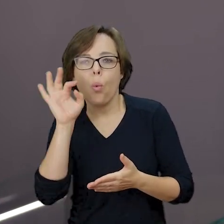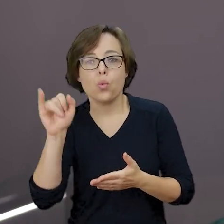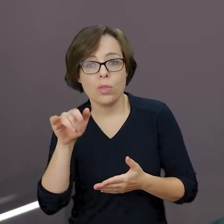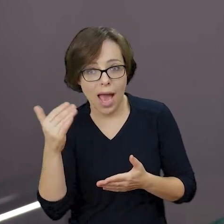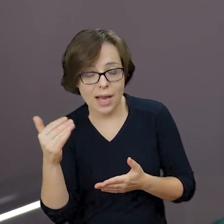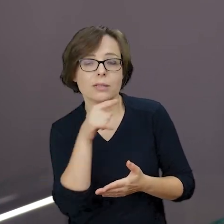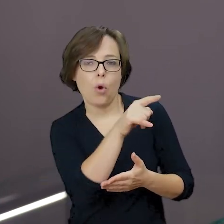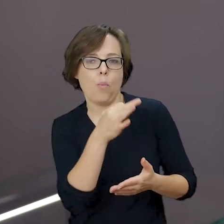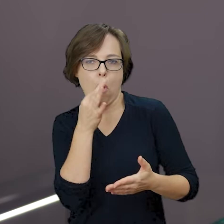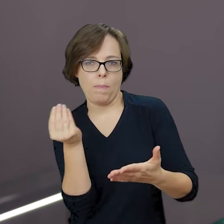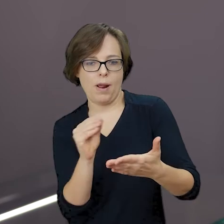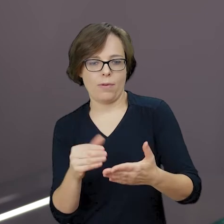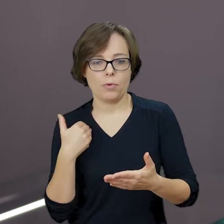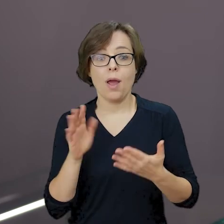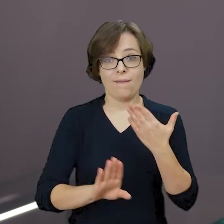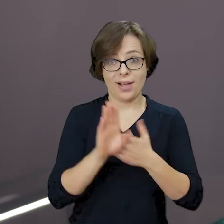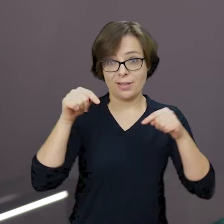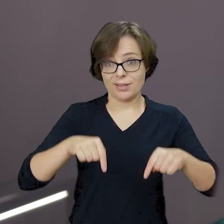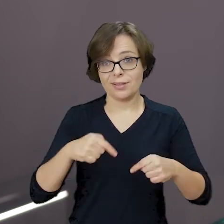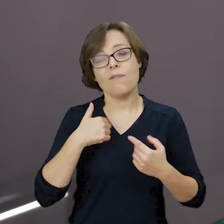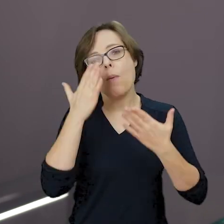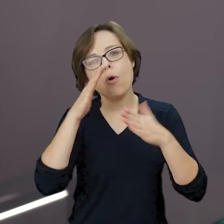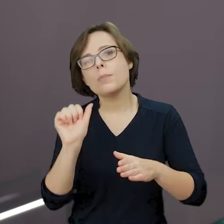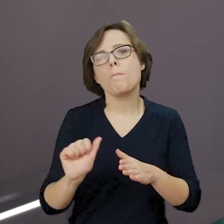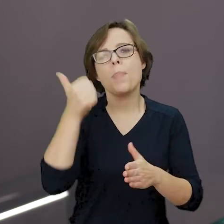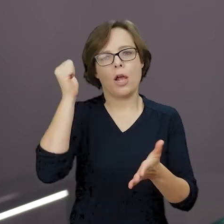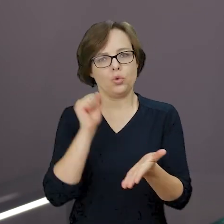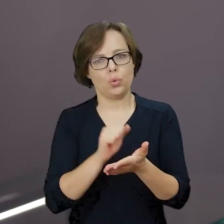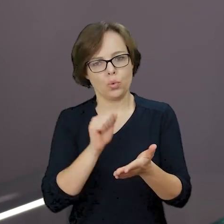Na wystawie prezentujemy pierwodruki z komentarzami Gaona.